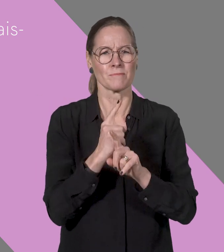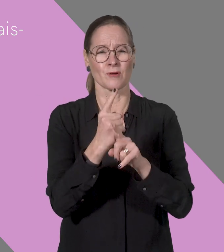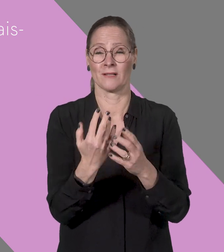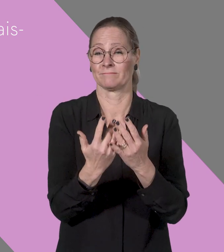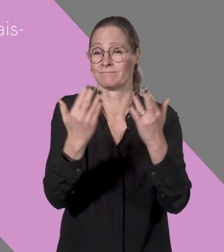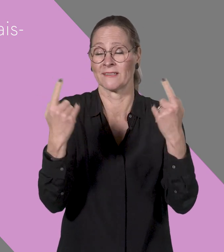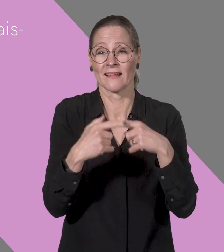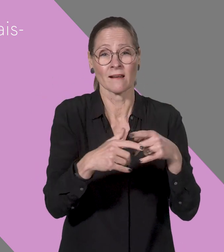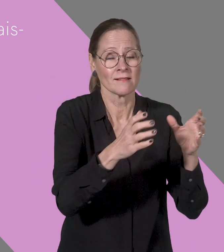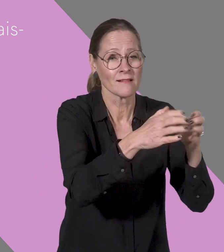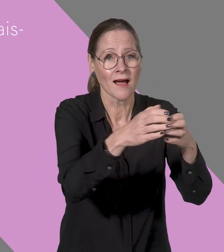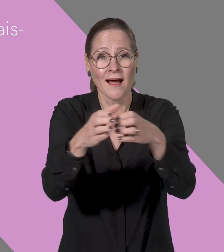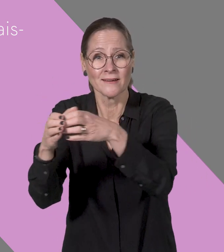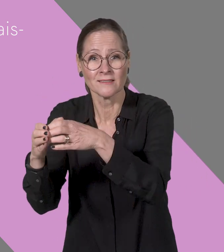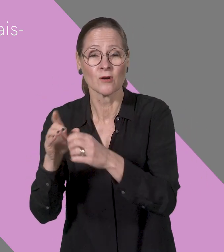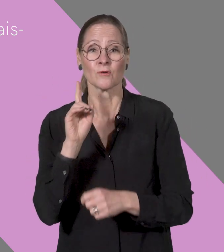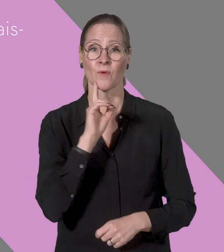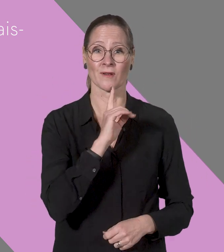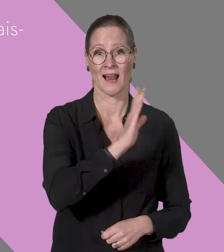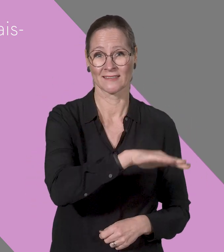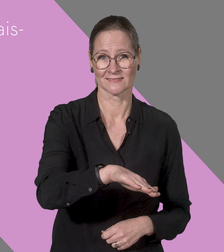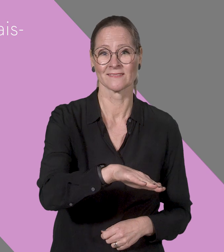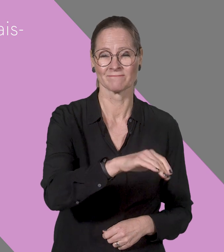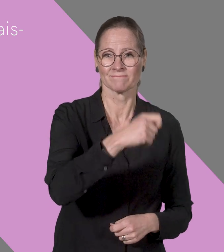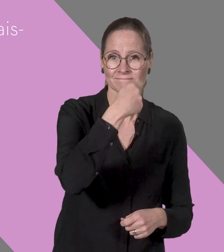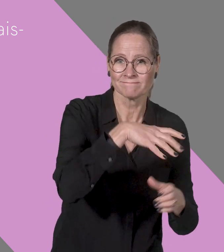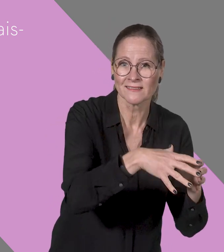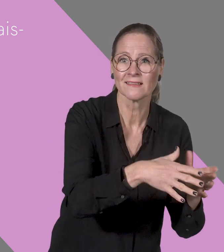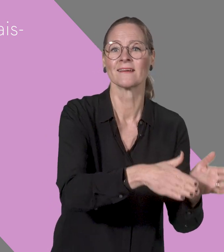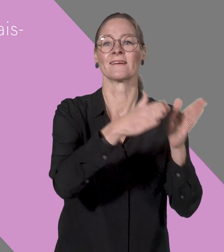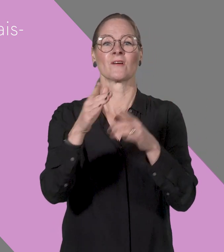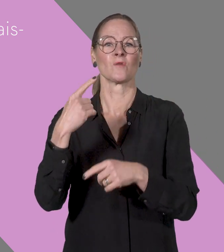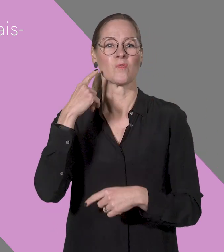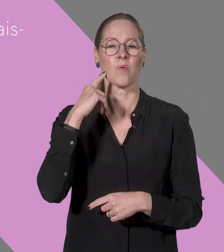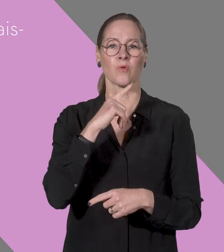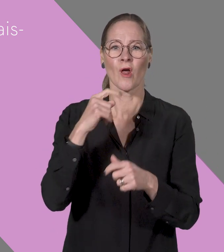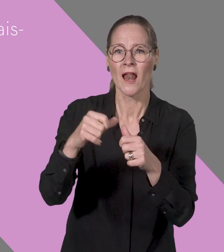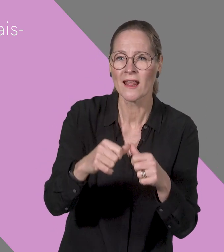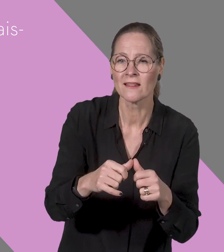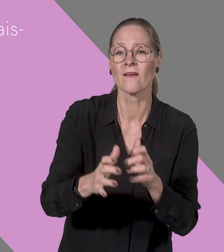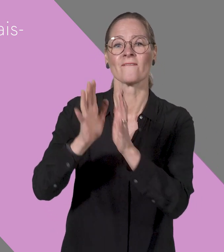johon osallistui useita eri tahoja lasten vanhemmista Kuurojen Liittoon -